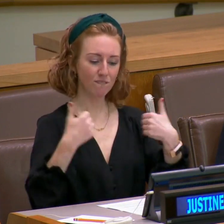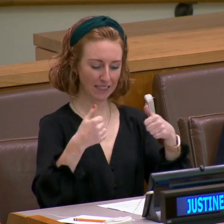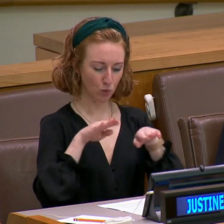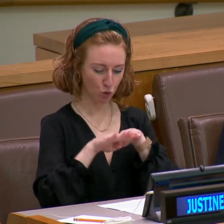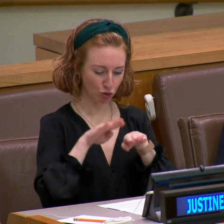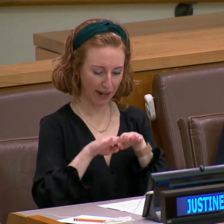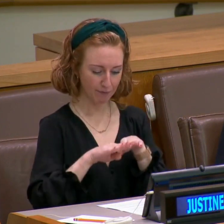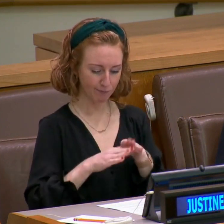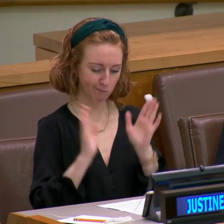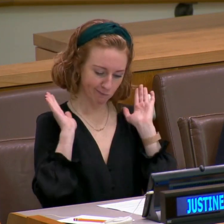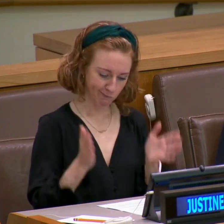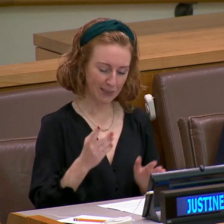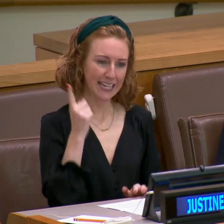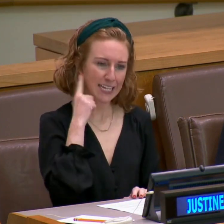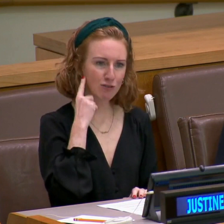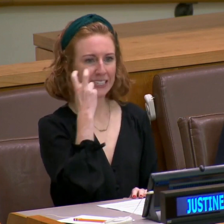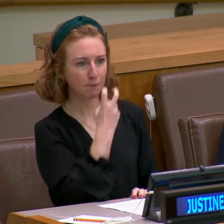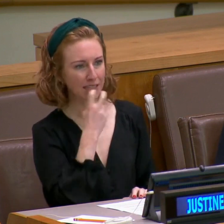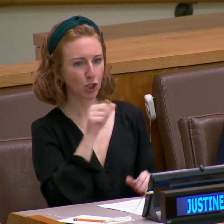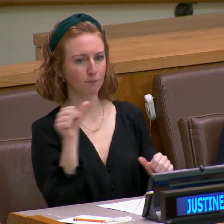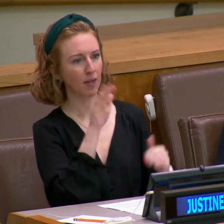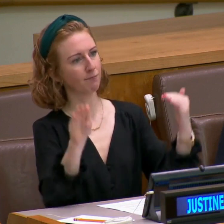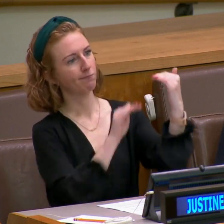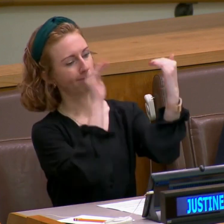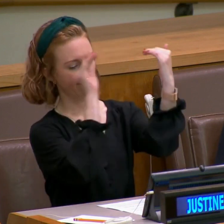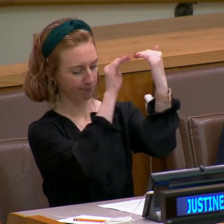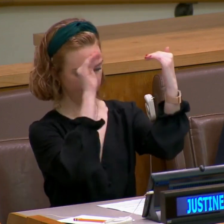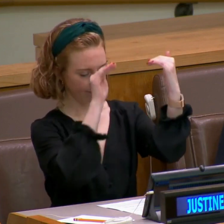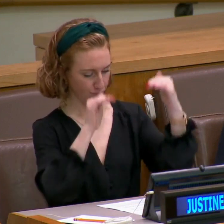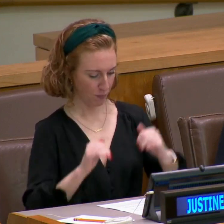la aptitud médica se exige que la audición y el habla estén en un cierto estándar.